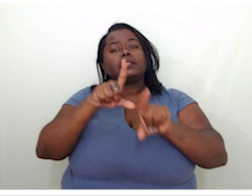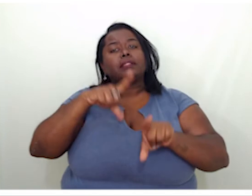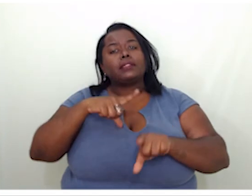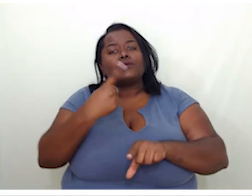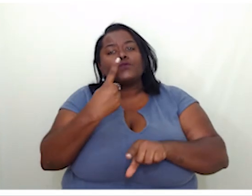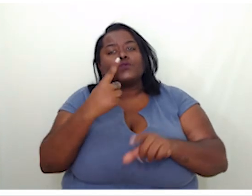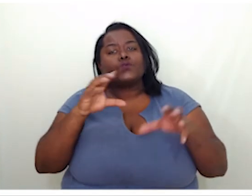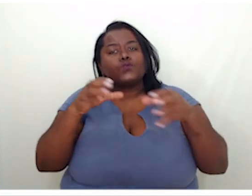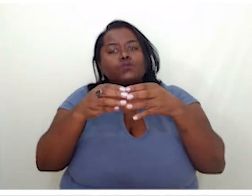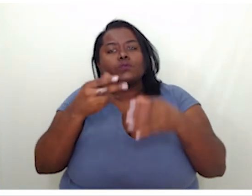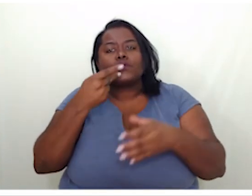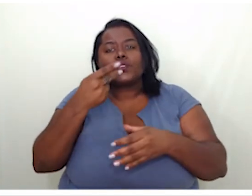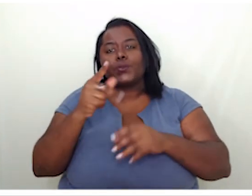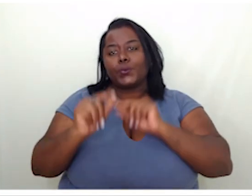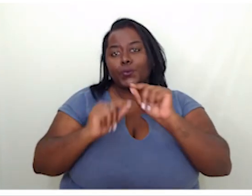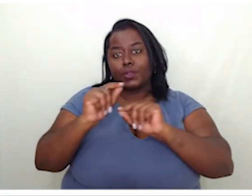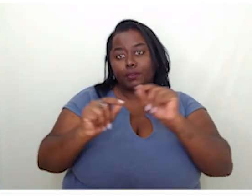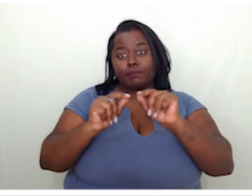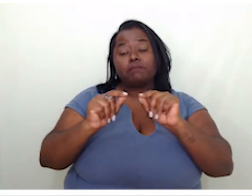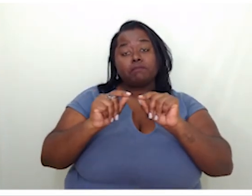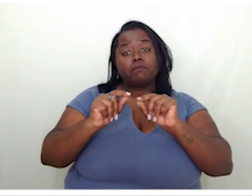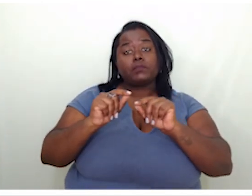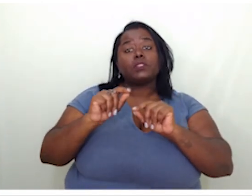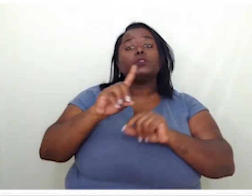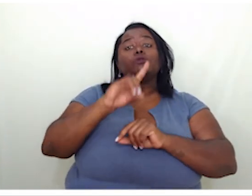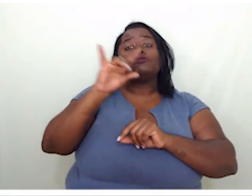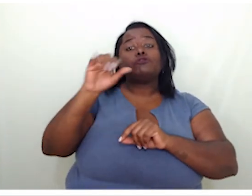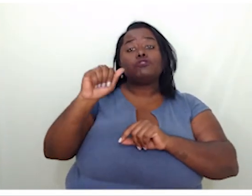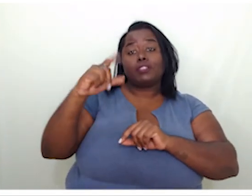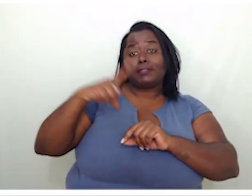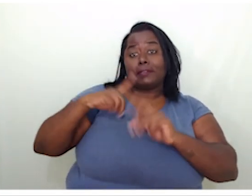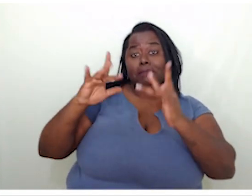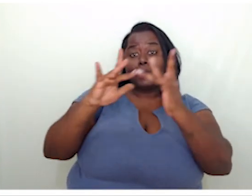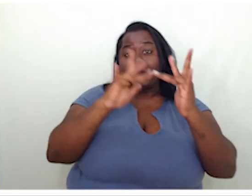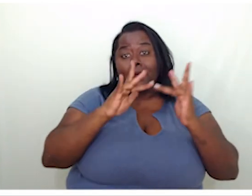especialmente los días de contacto ofrecen base para el debate